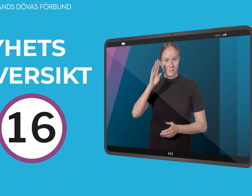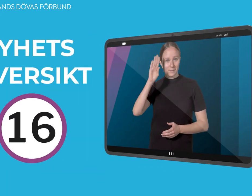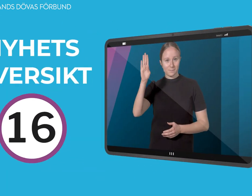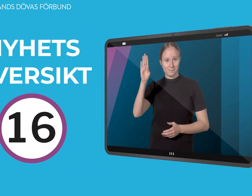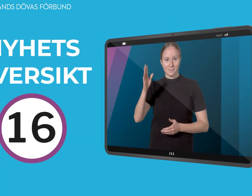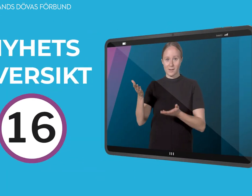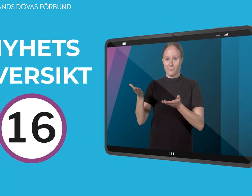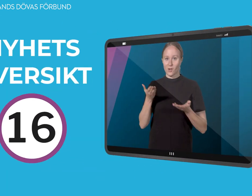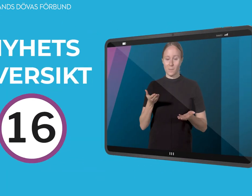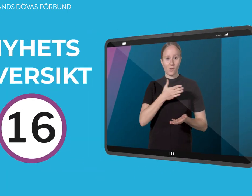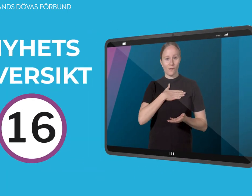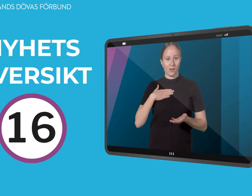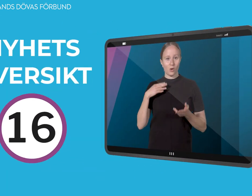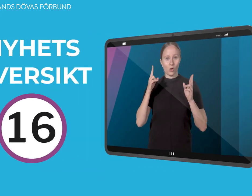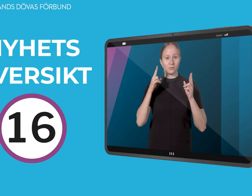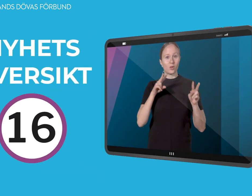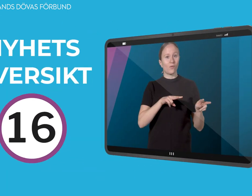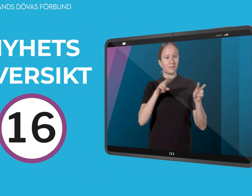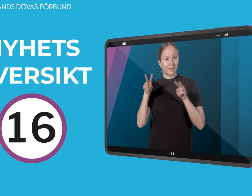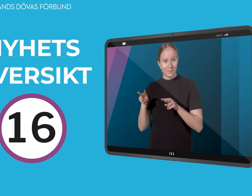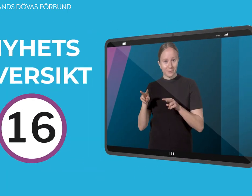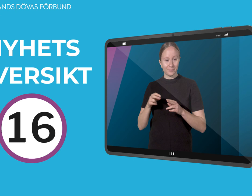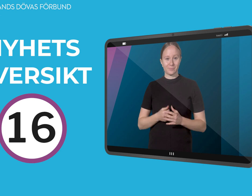Hej! Välkommen till vår nyhetsöversikt.